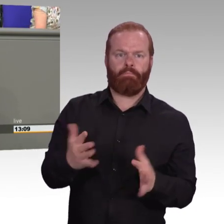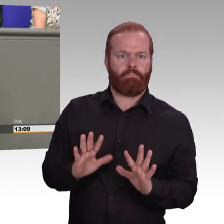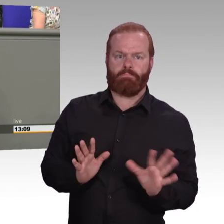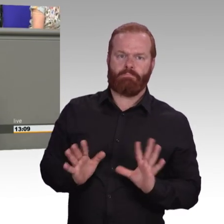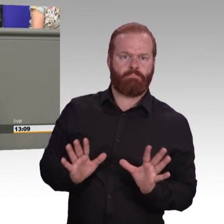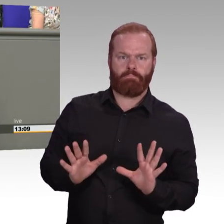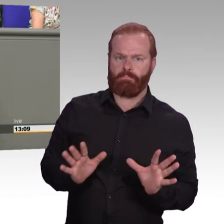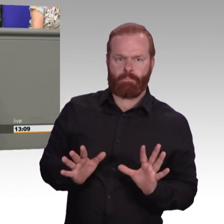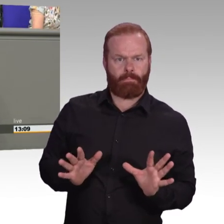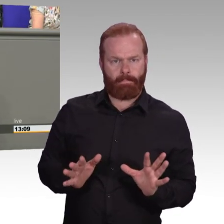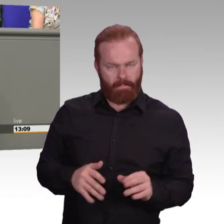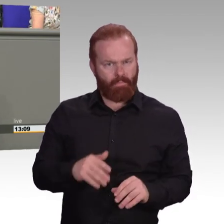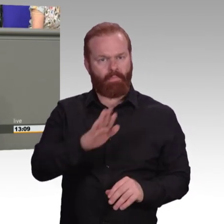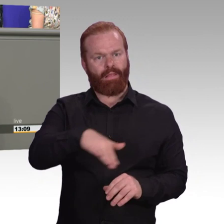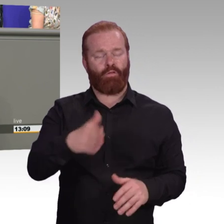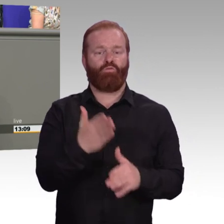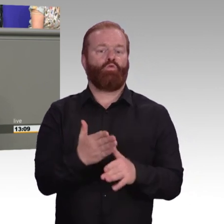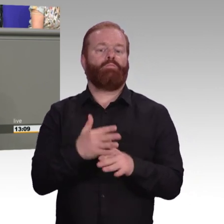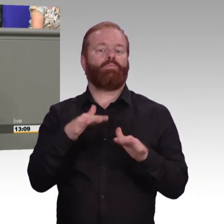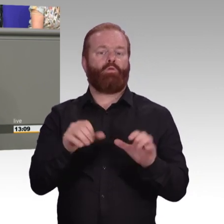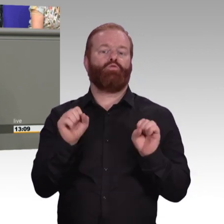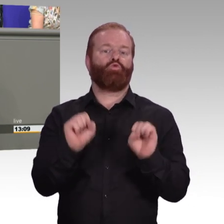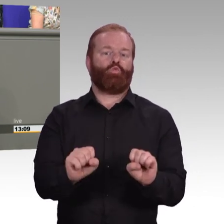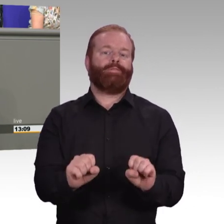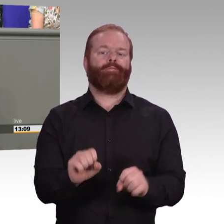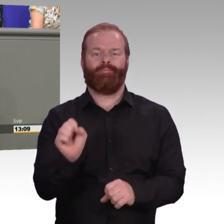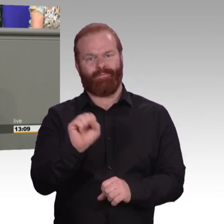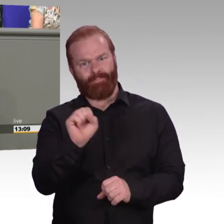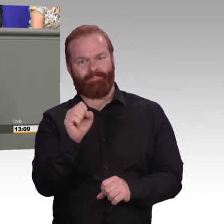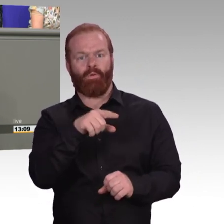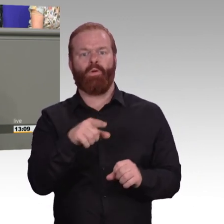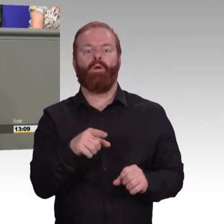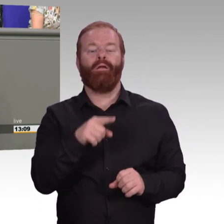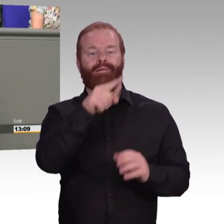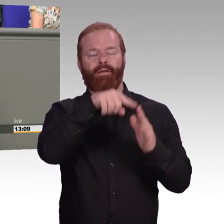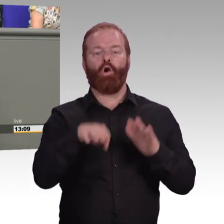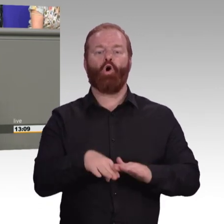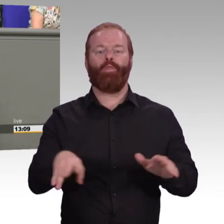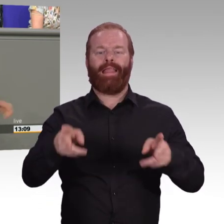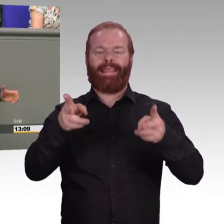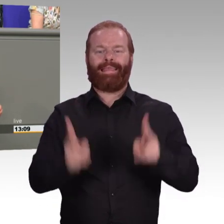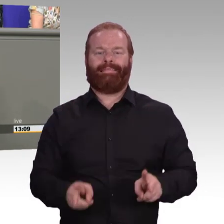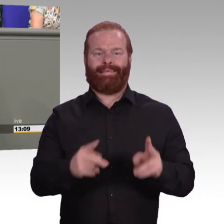unabhängig von der Frage, ob sie alt sind oder jung, ob sie arm sind oder reich und unabhängig von der Frage,